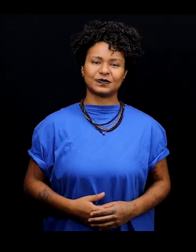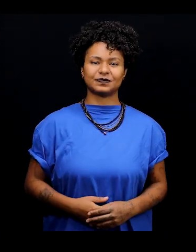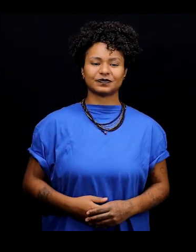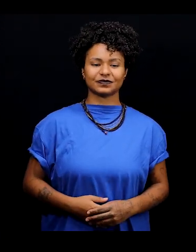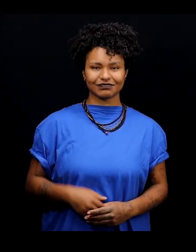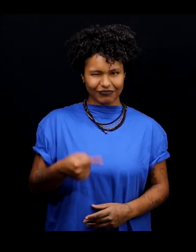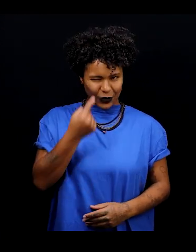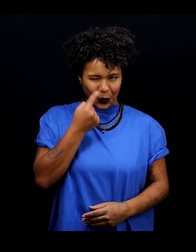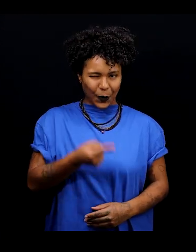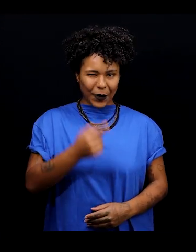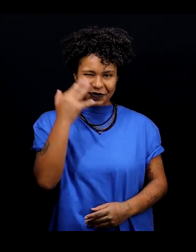Olha, que beleza de peça.